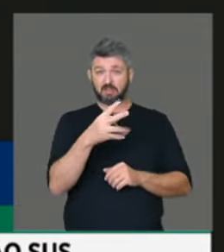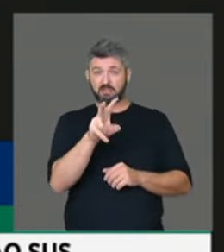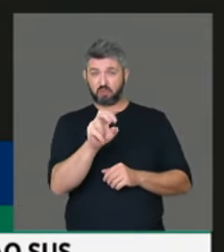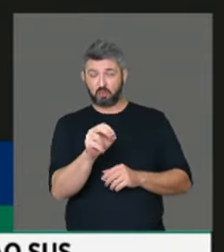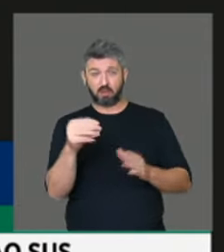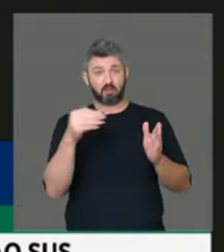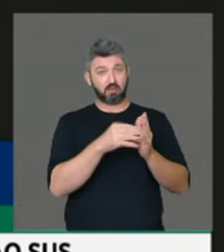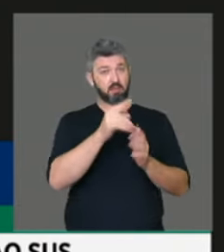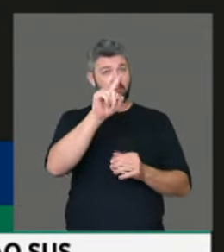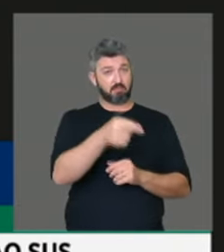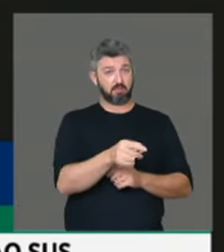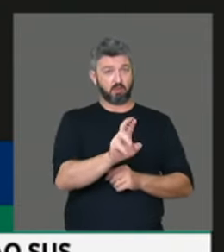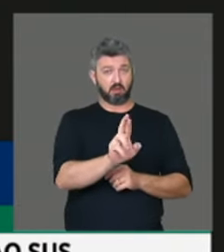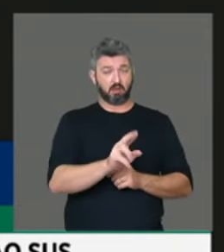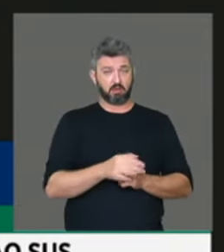A MIL REAIS. NA COVID 1600 REAIS QUE É AINDA